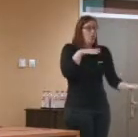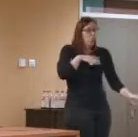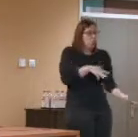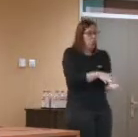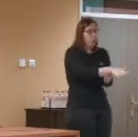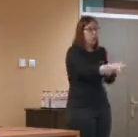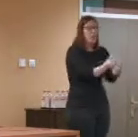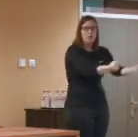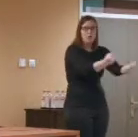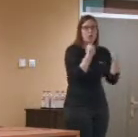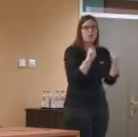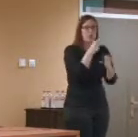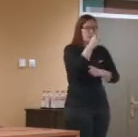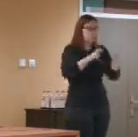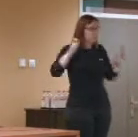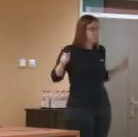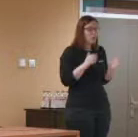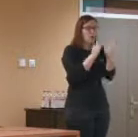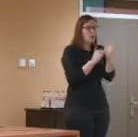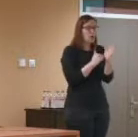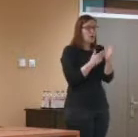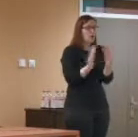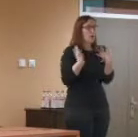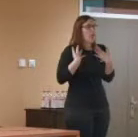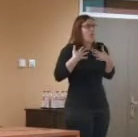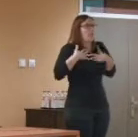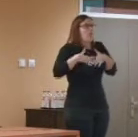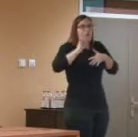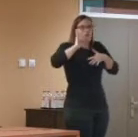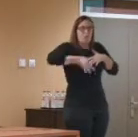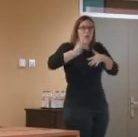y a hacernos sentir y creer que realmente eramos protagonistas.